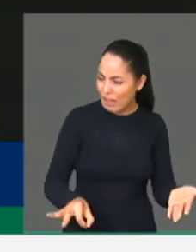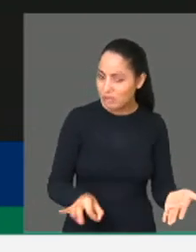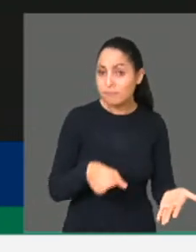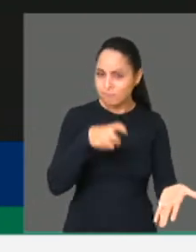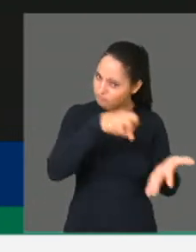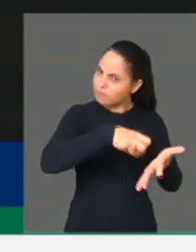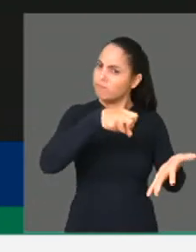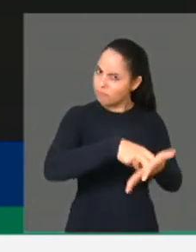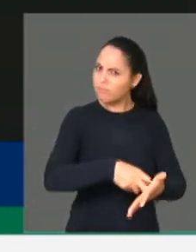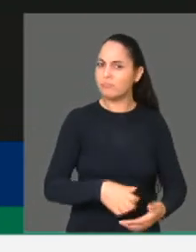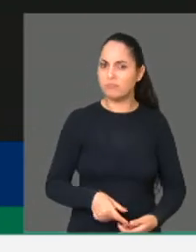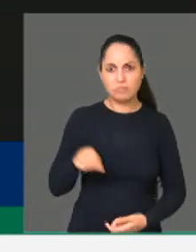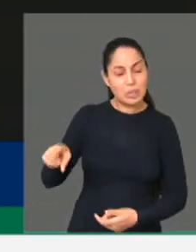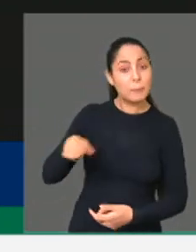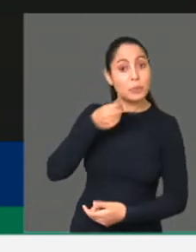NÓS VAMOS..., EU AQUI VOU... ENCAMINHAR PELA APROVAÇÃO